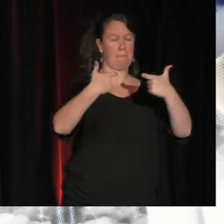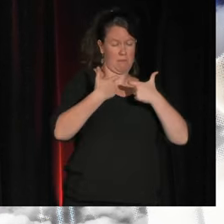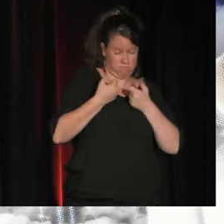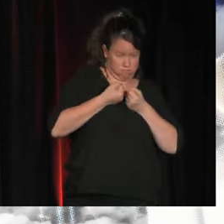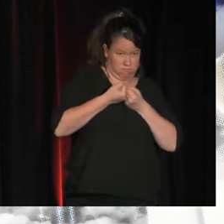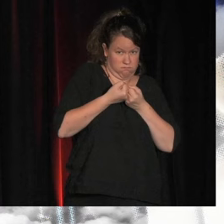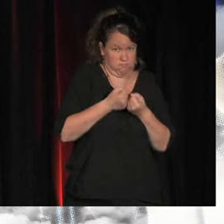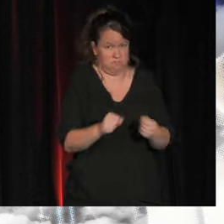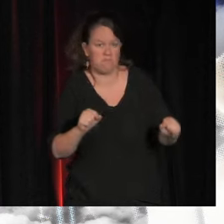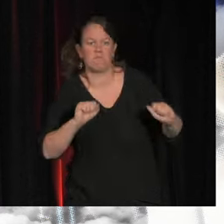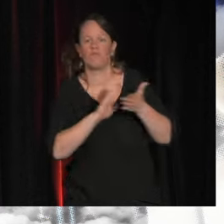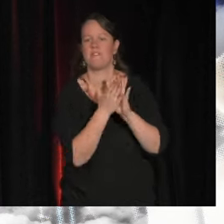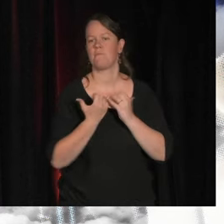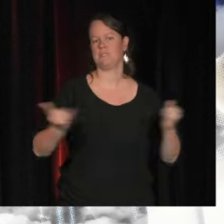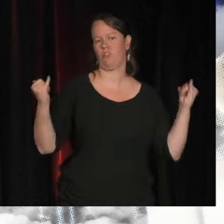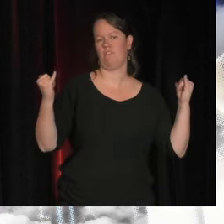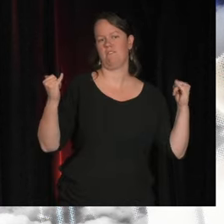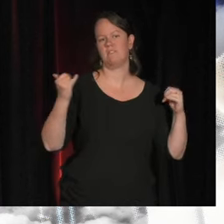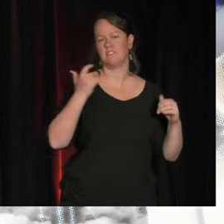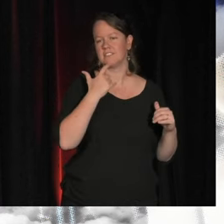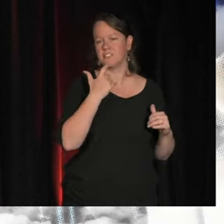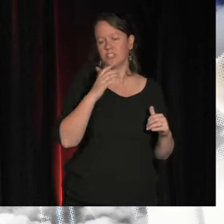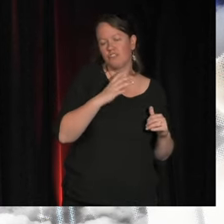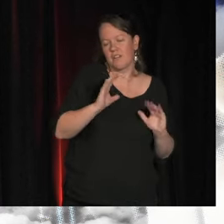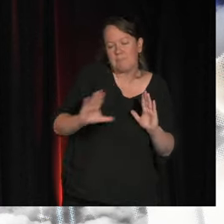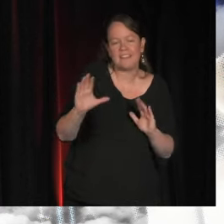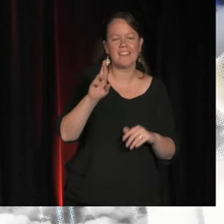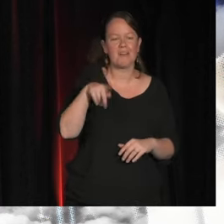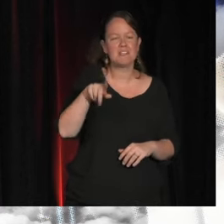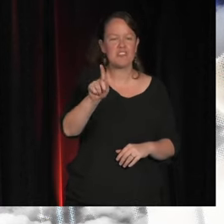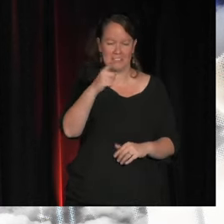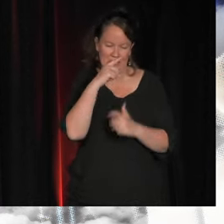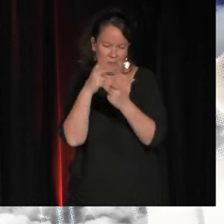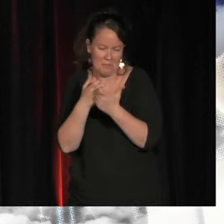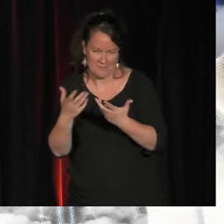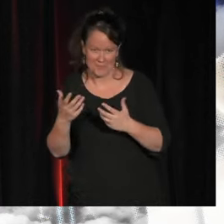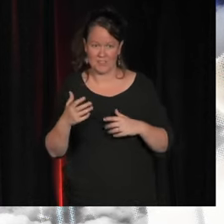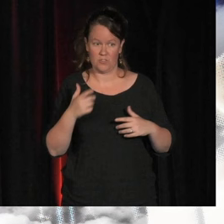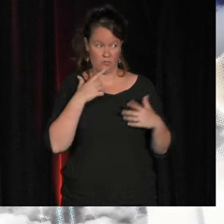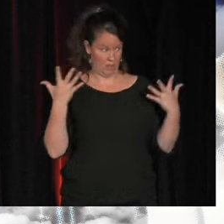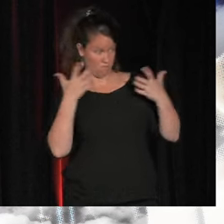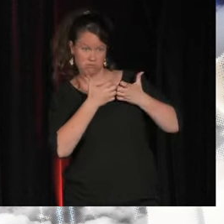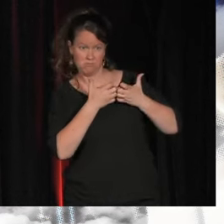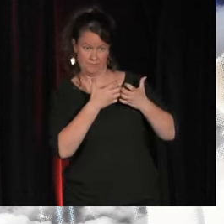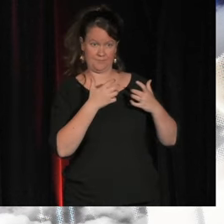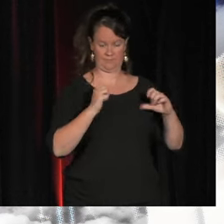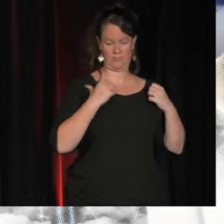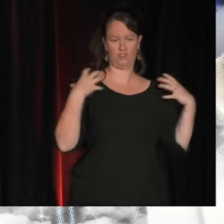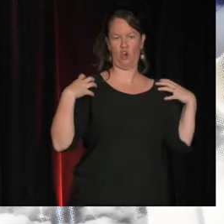Il y a comme juste un "petit gameplay RPG" avec elle. Et là, la synergie avec les deux persos que je viens de vous citer est assez évidente.